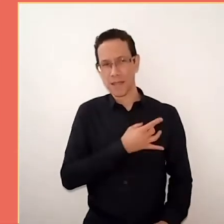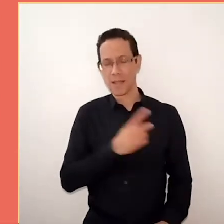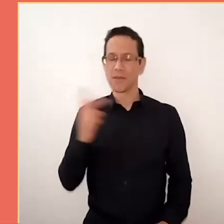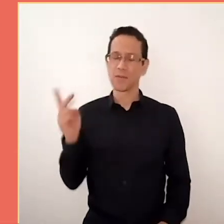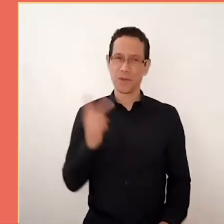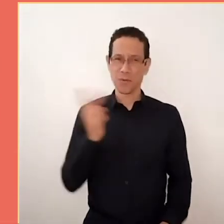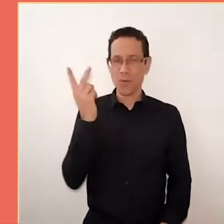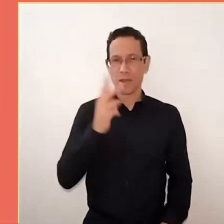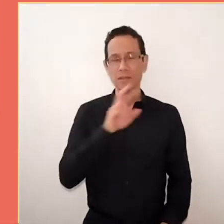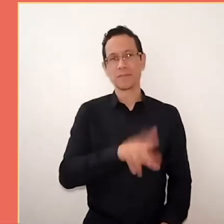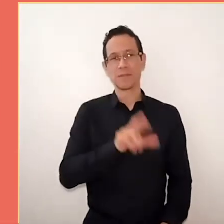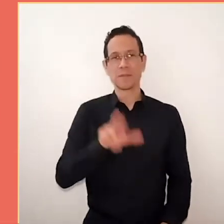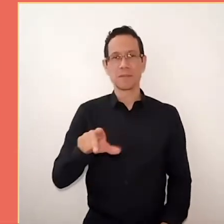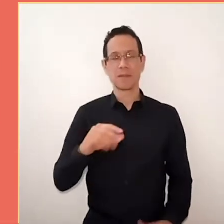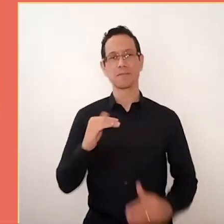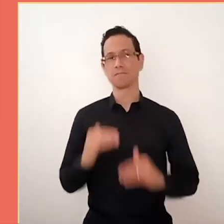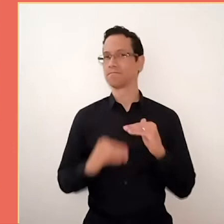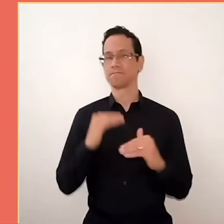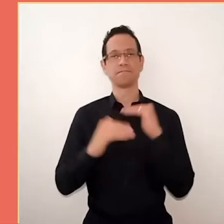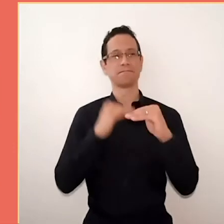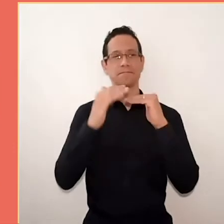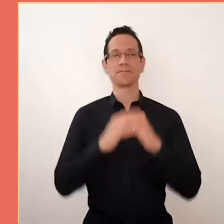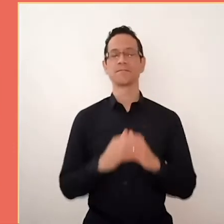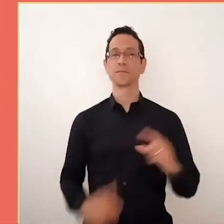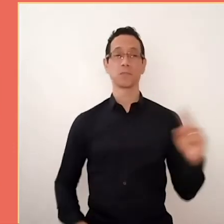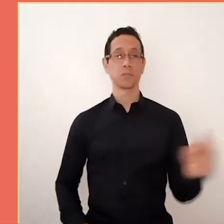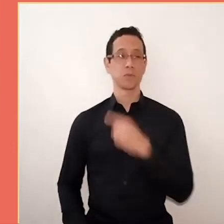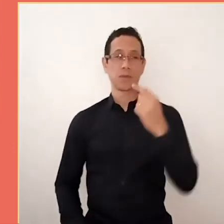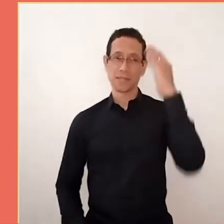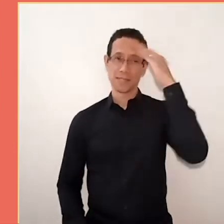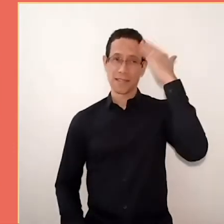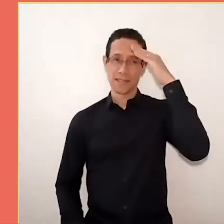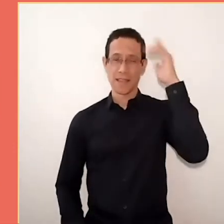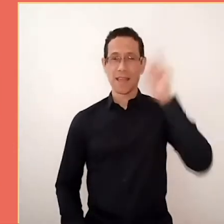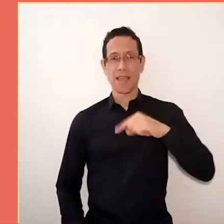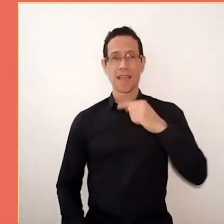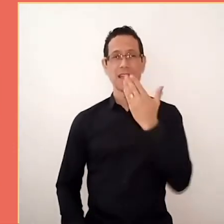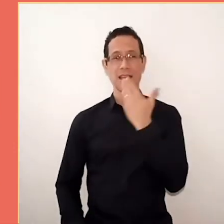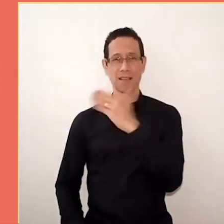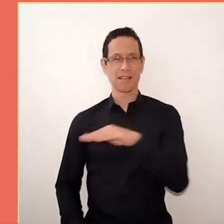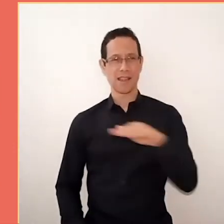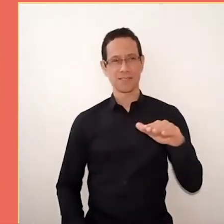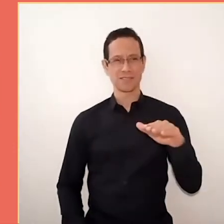Então, ele vai construindo isso conosco para a gente entender que é uma criança, mas que não é uma criança apartada do mundo adulto,